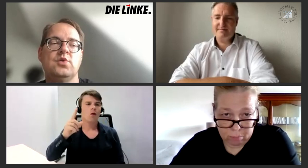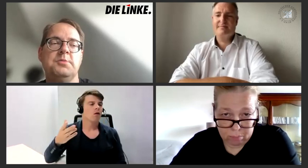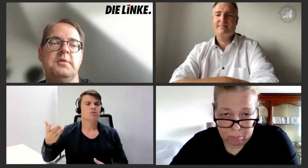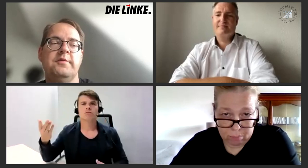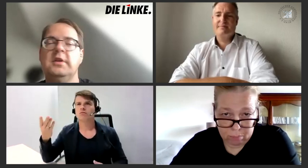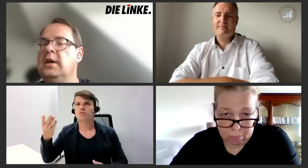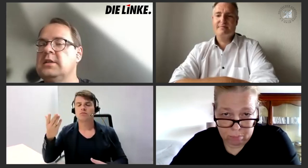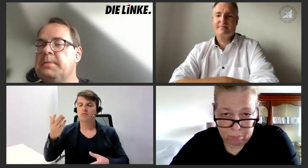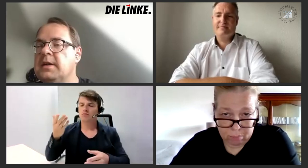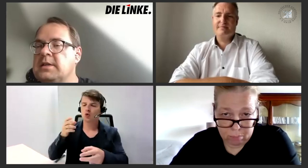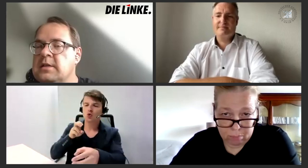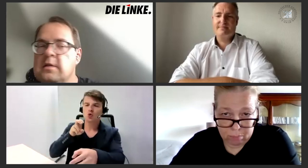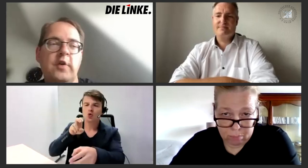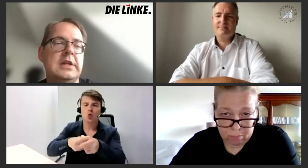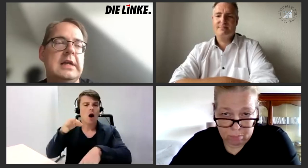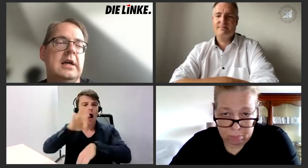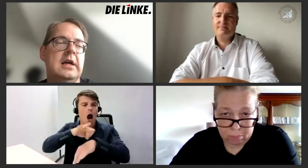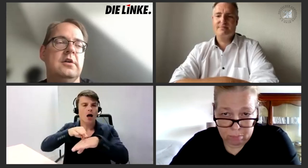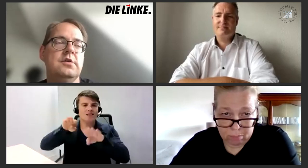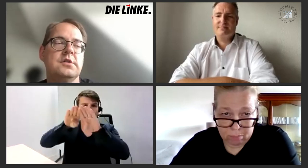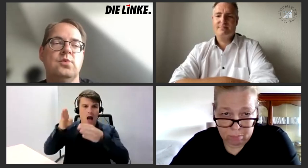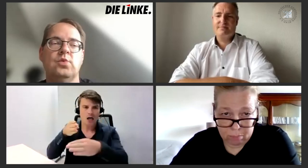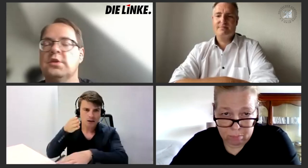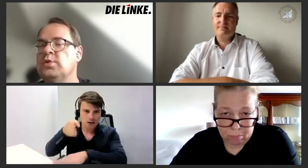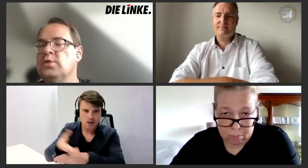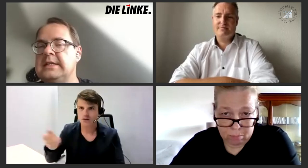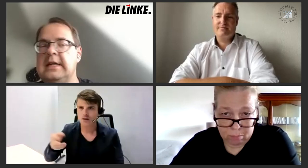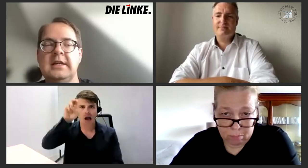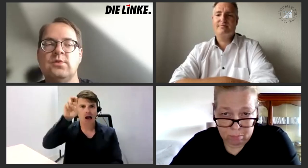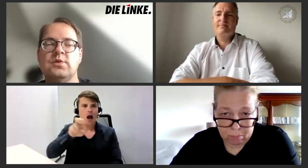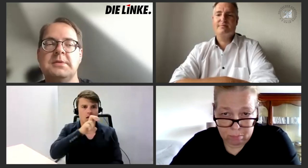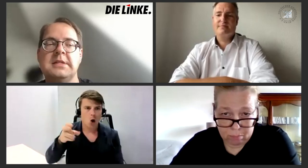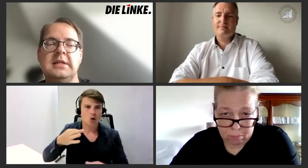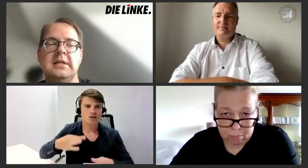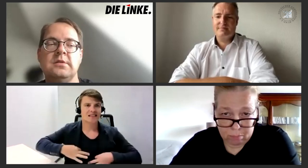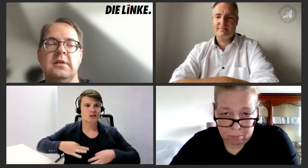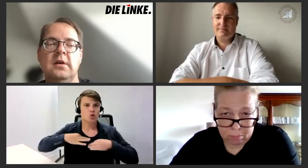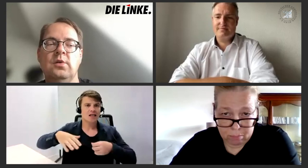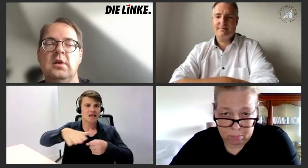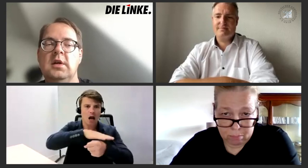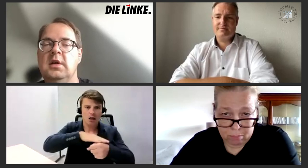beim Zugang, zum Beispiel von Arztpraxen, von Krankenhäusern oder Gesundheitseinrichtungen zu